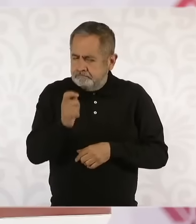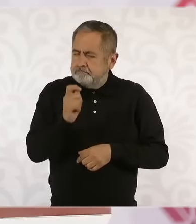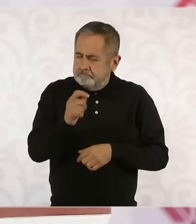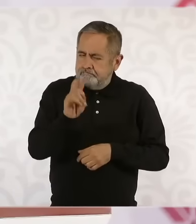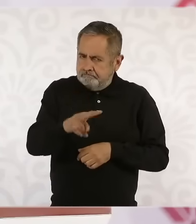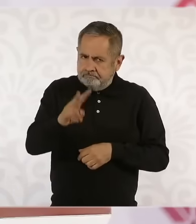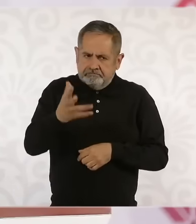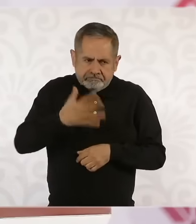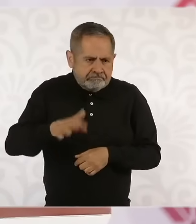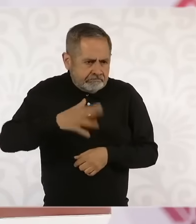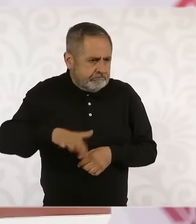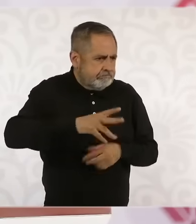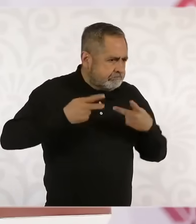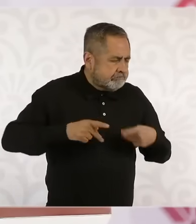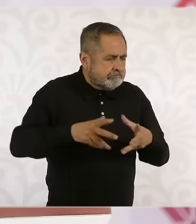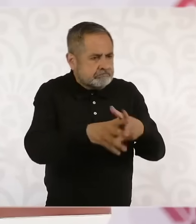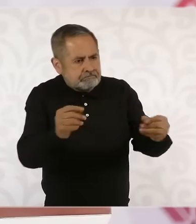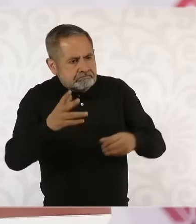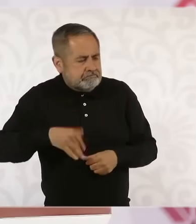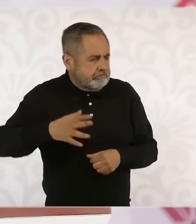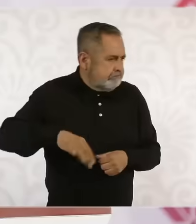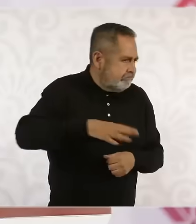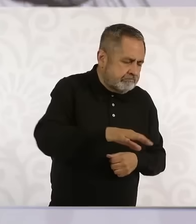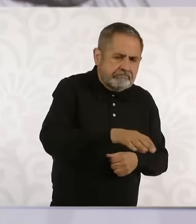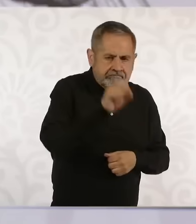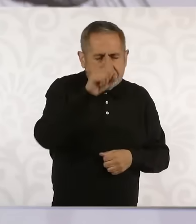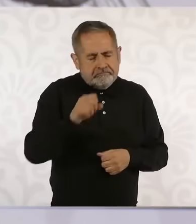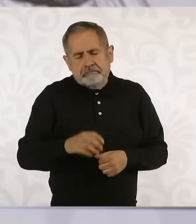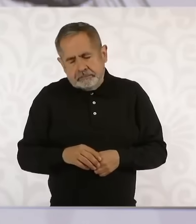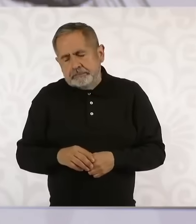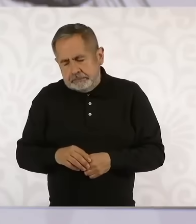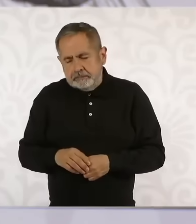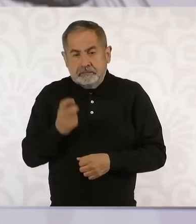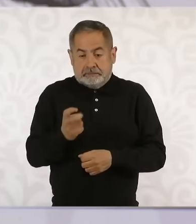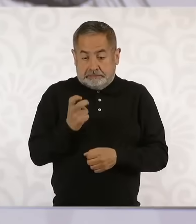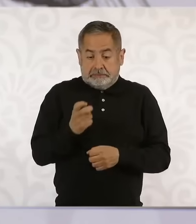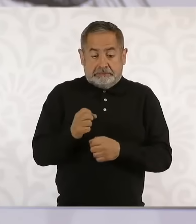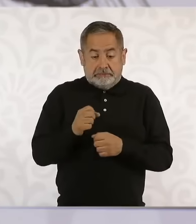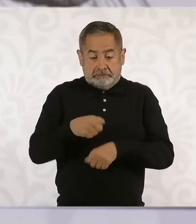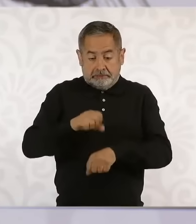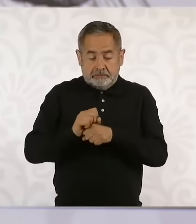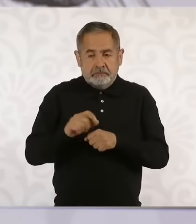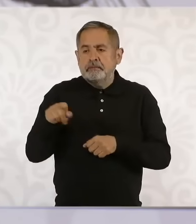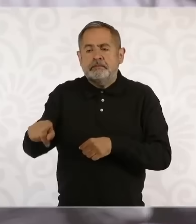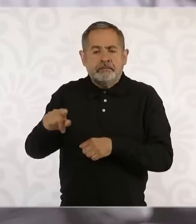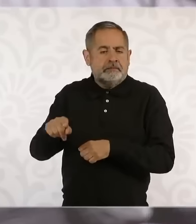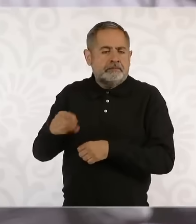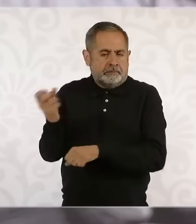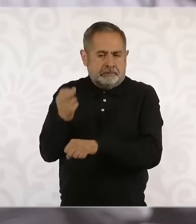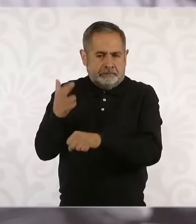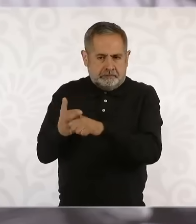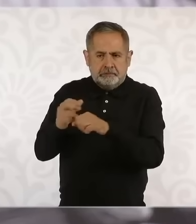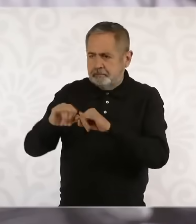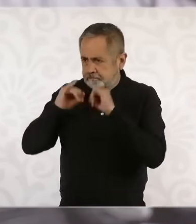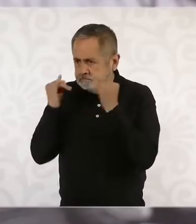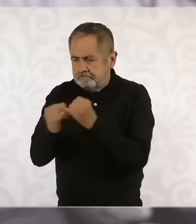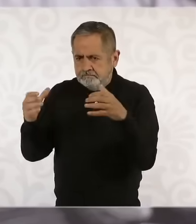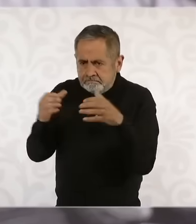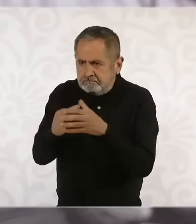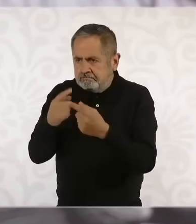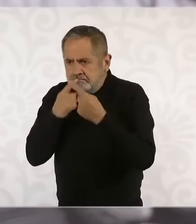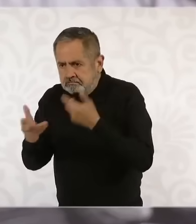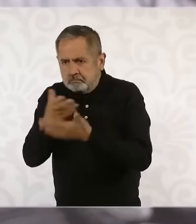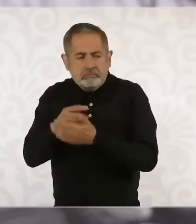de búsqueda de personas. Esta semana hay reuniones en la secretaría con todos los los grupos, los